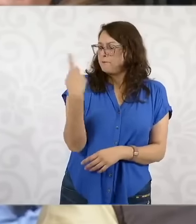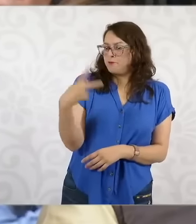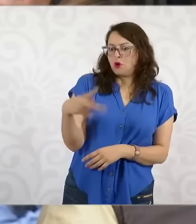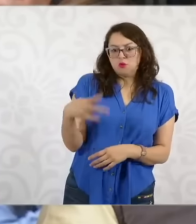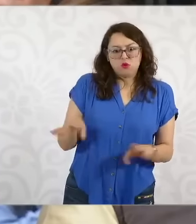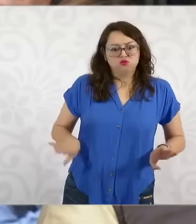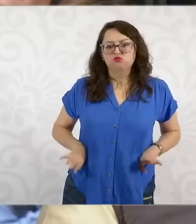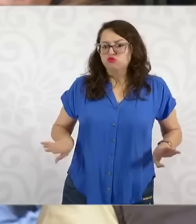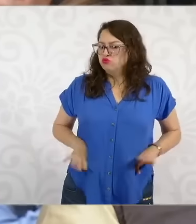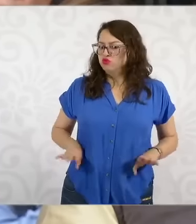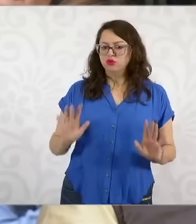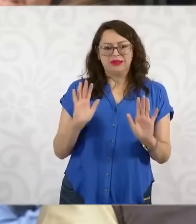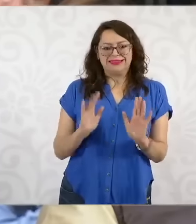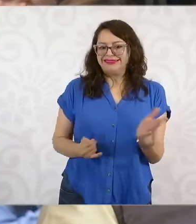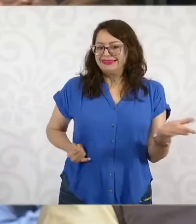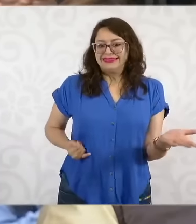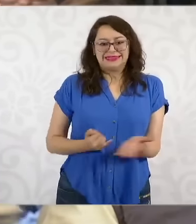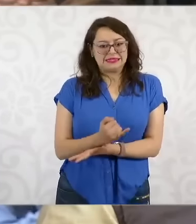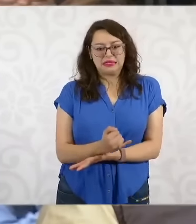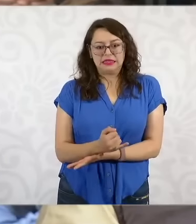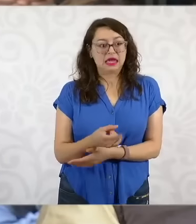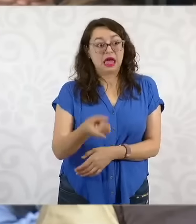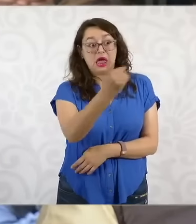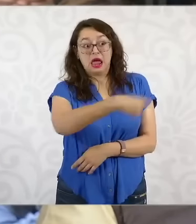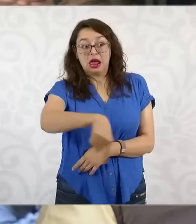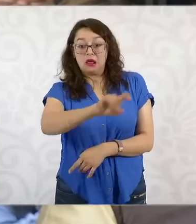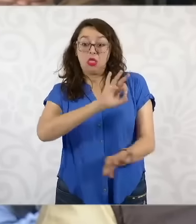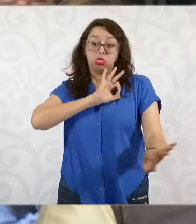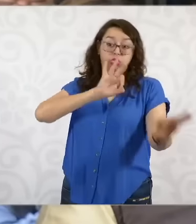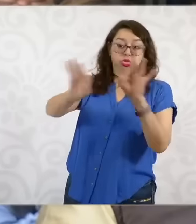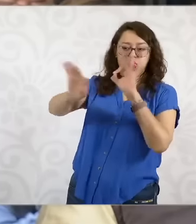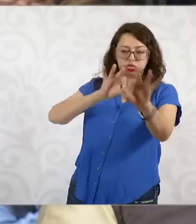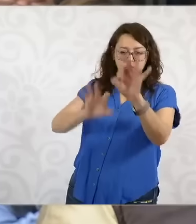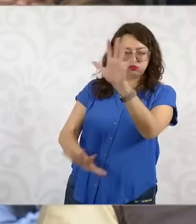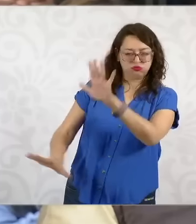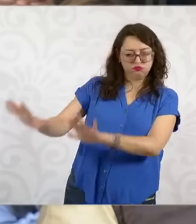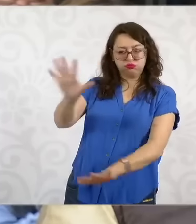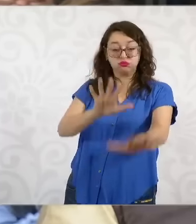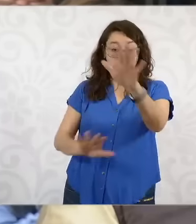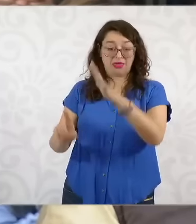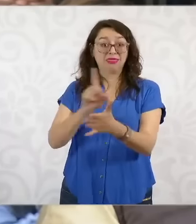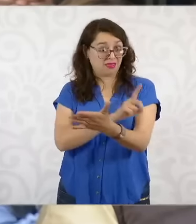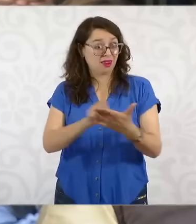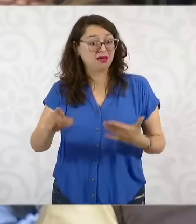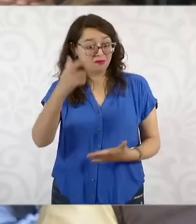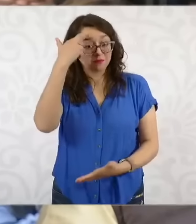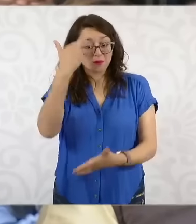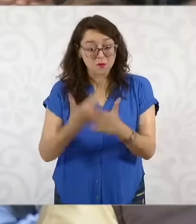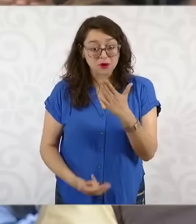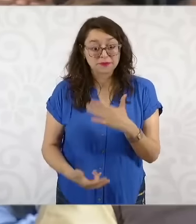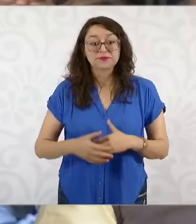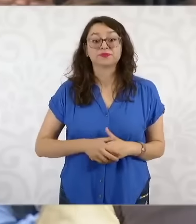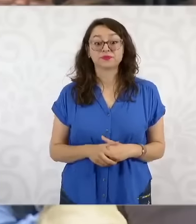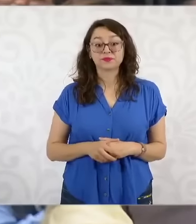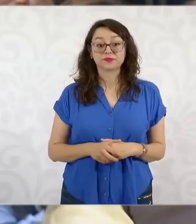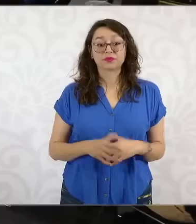o que así pues busca que se generen estos cambios y estas transformaciones. Incluso hay un artículo